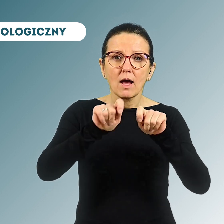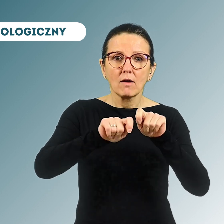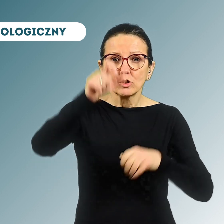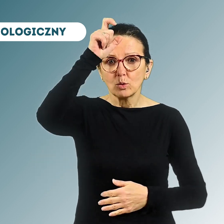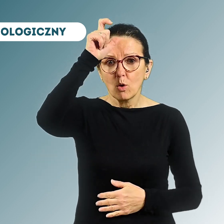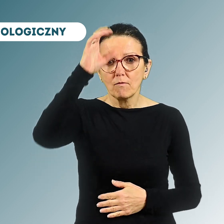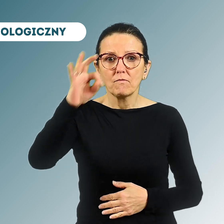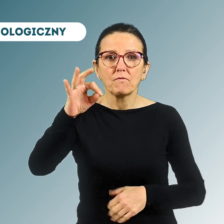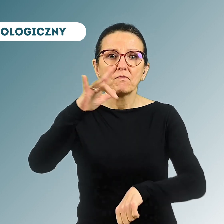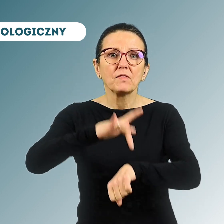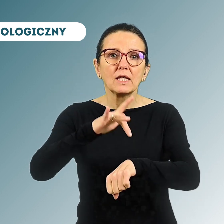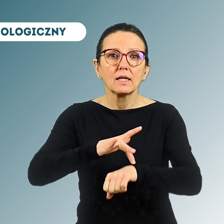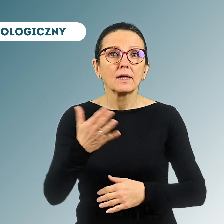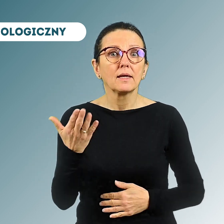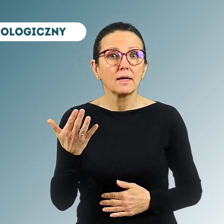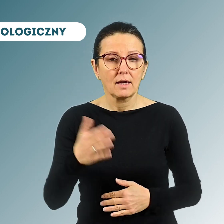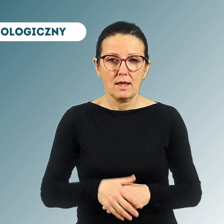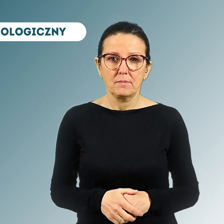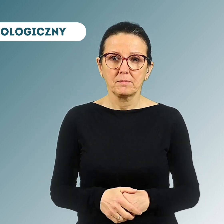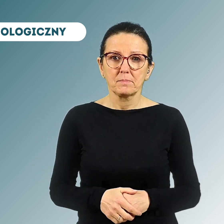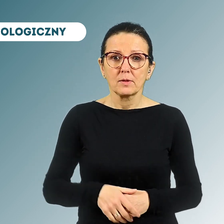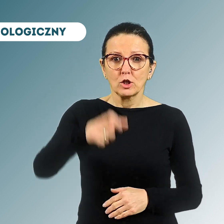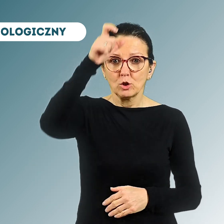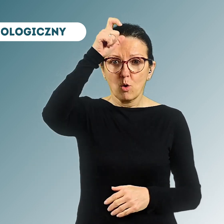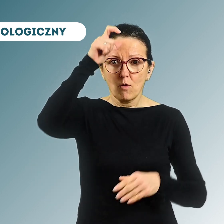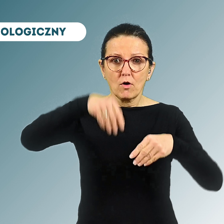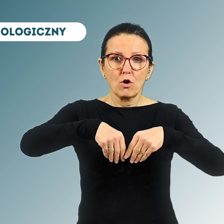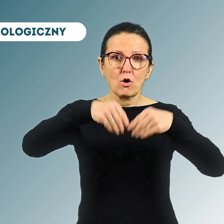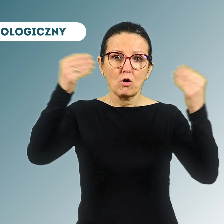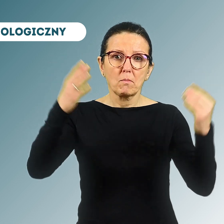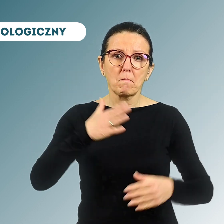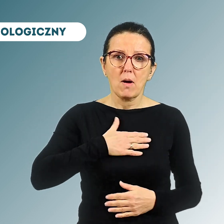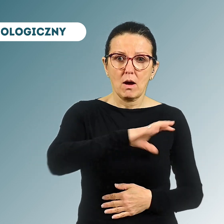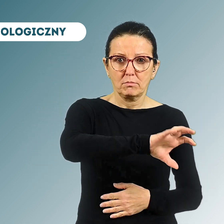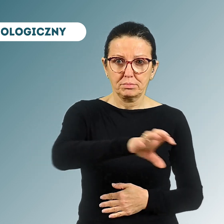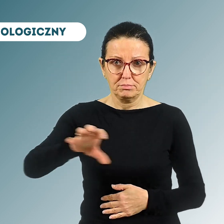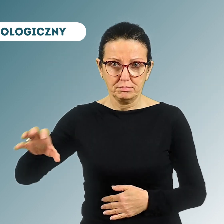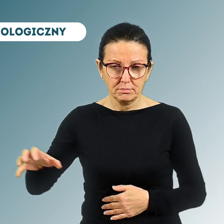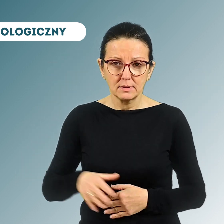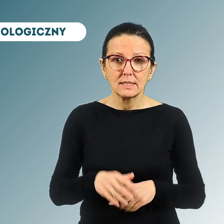aspektów funkcjonowania człowieka,